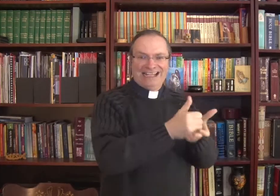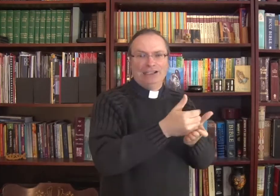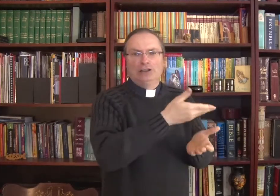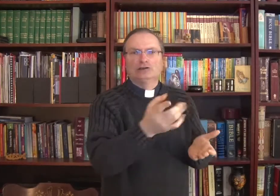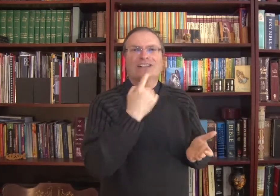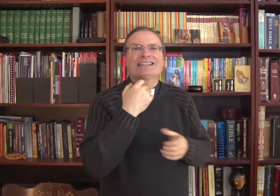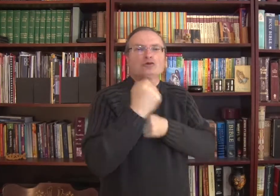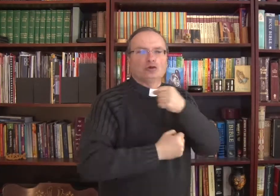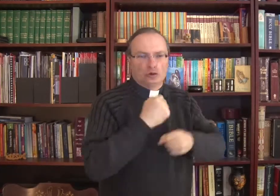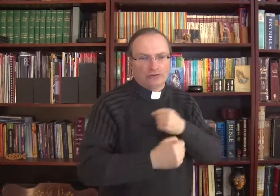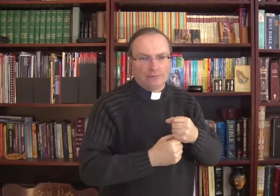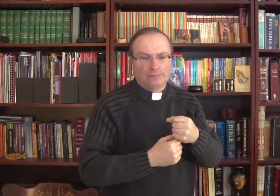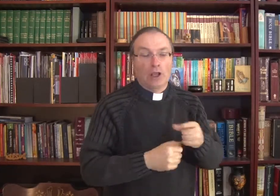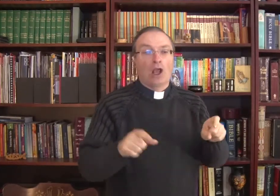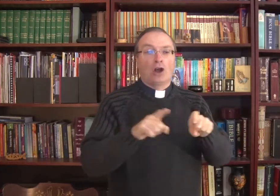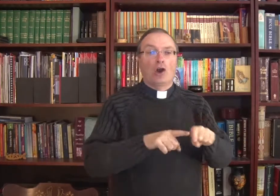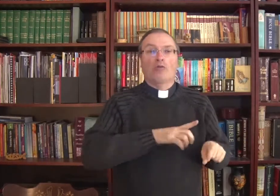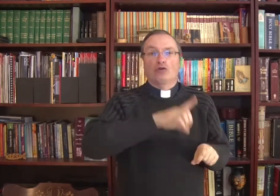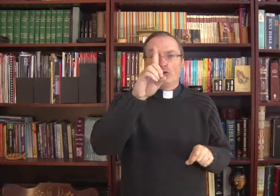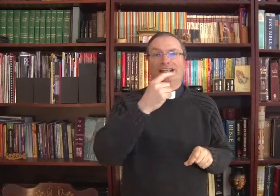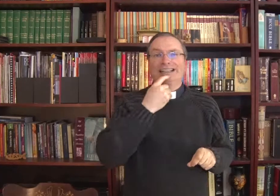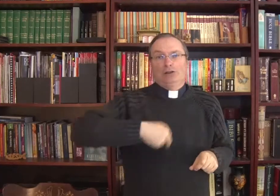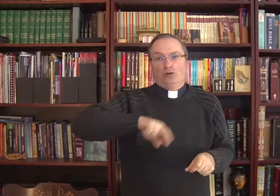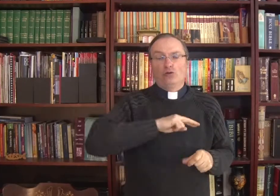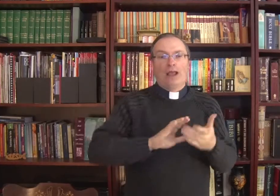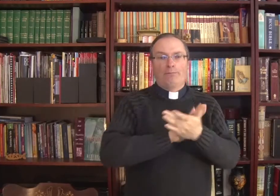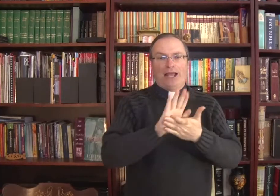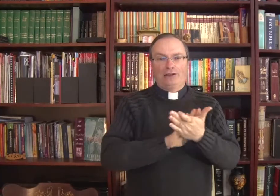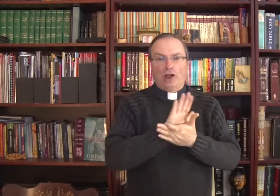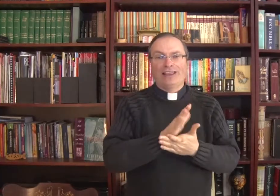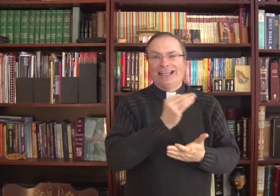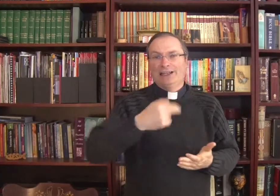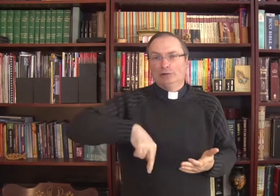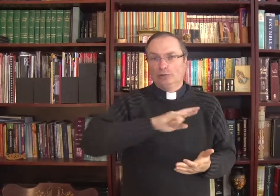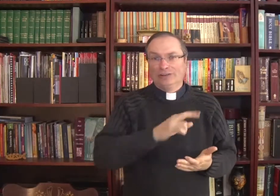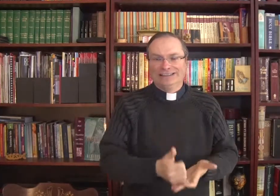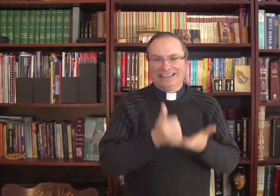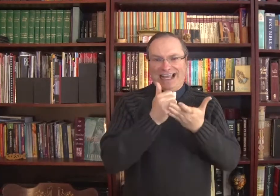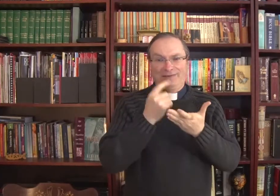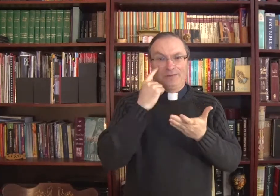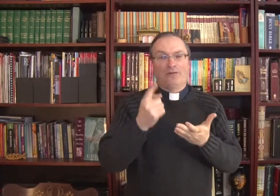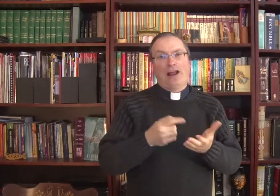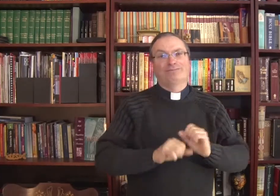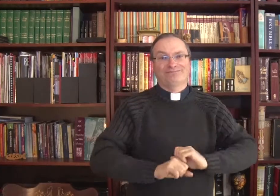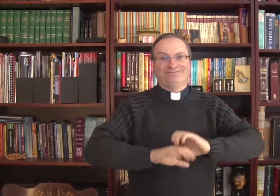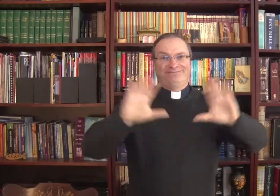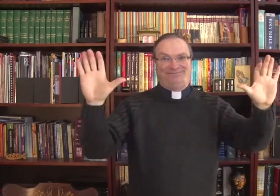ceux qui souffrent, comme Dieu qui nous pardonne et nous aide. On peut le voir.